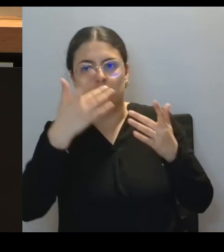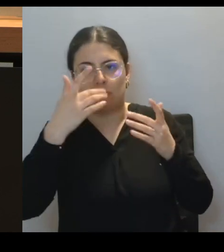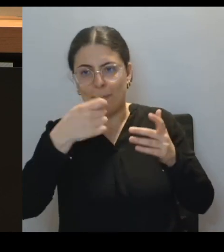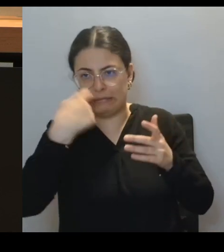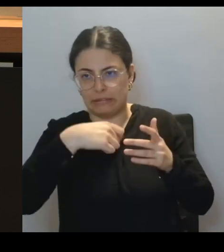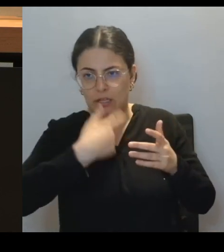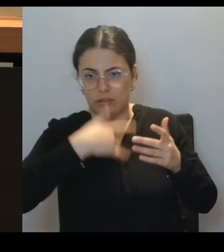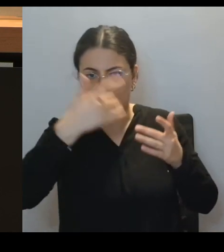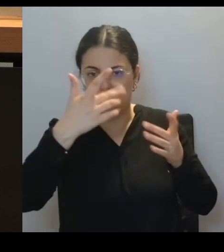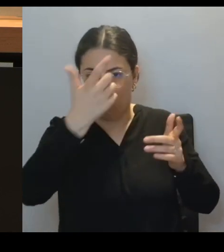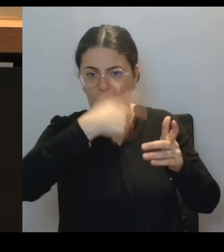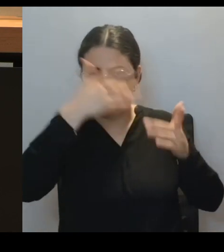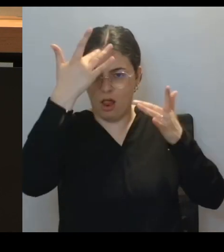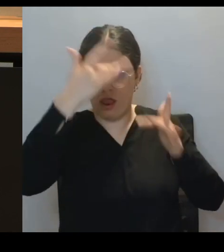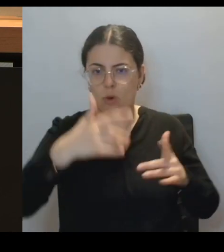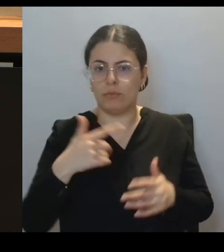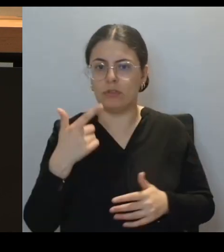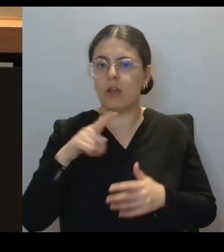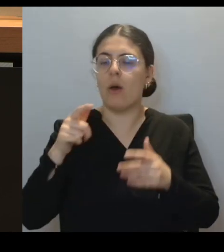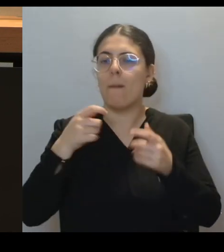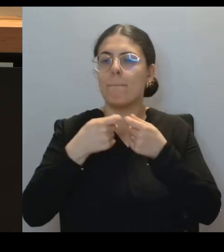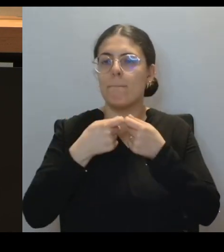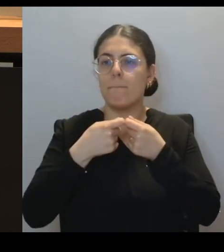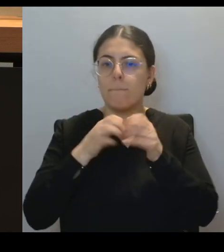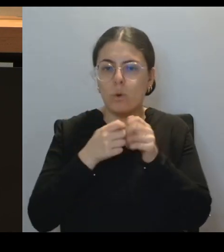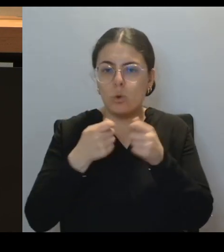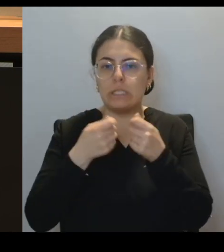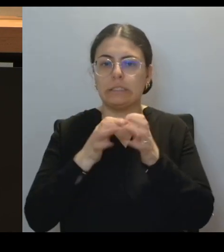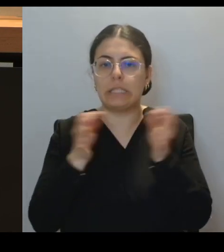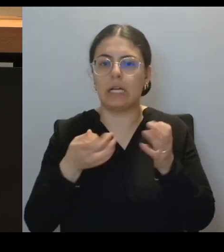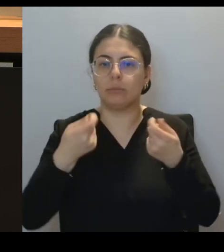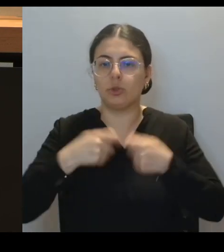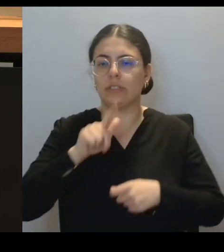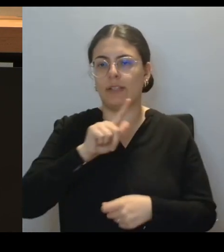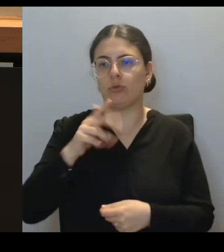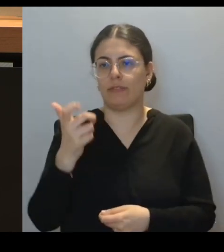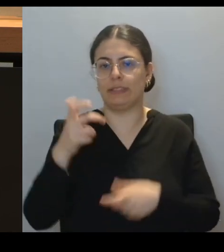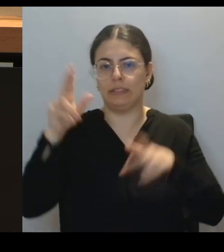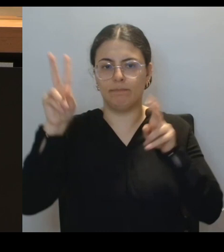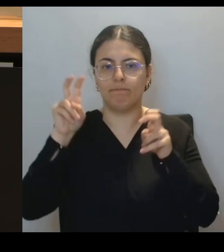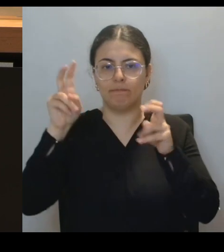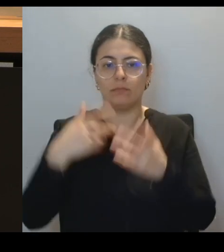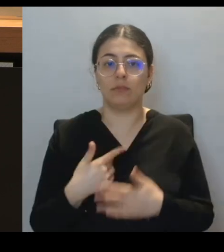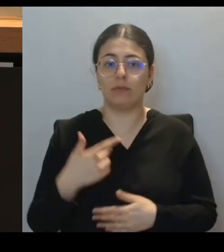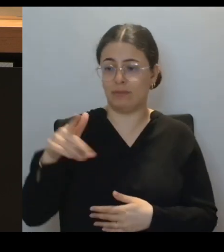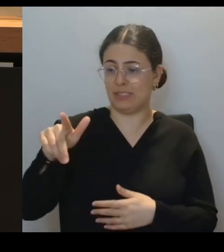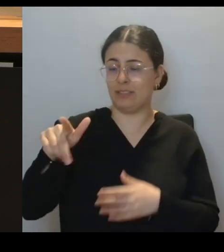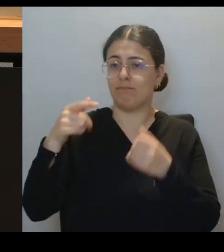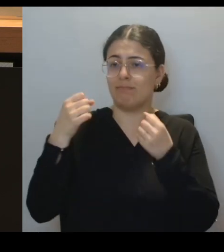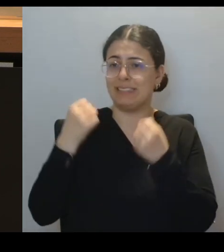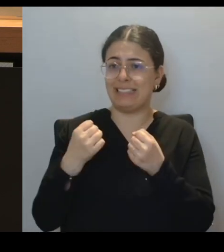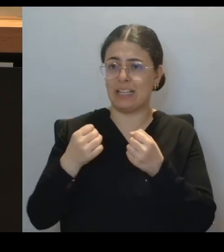Ihre sichere Rückkehr, also die der Jesidinnen ist aufgrund der hoch volatilen Sicherheitslage, die noch immer in